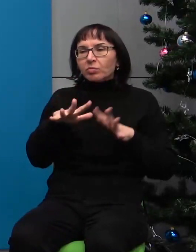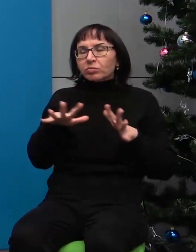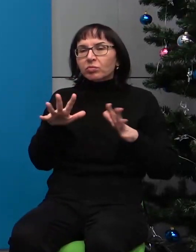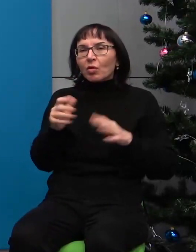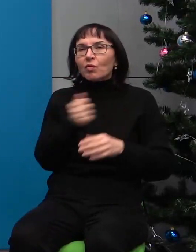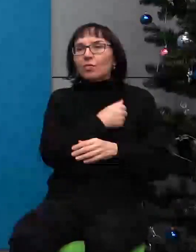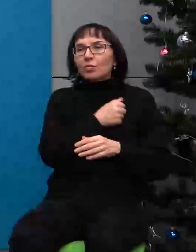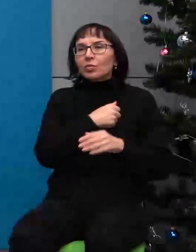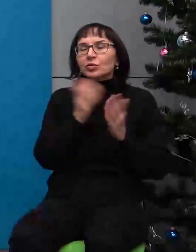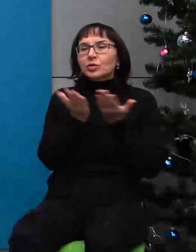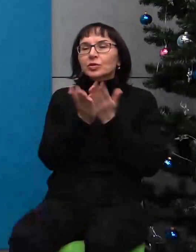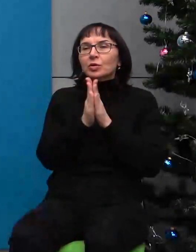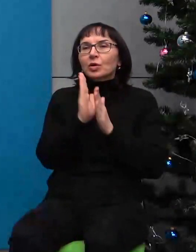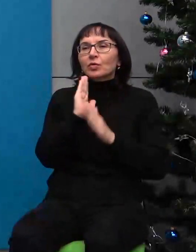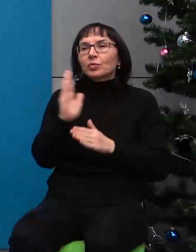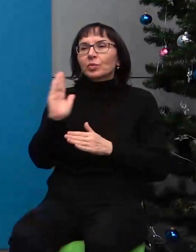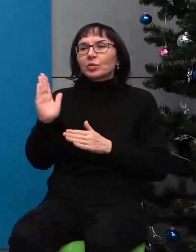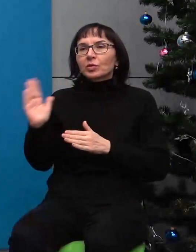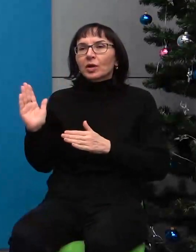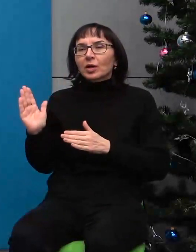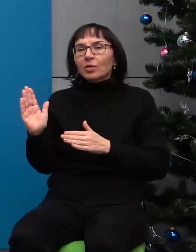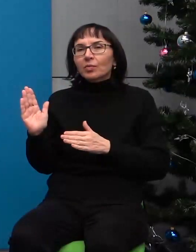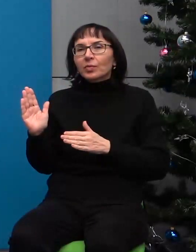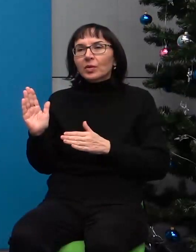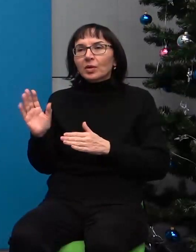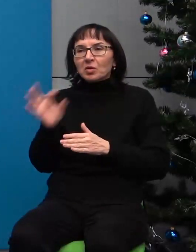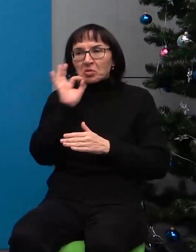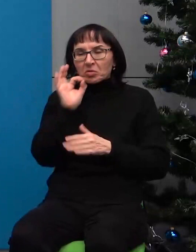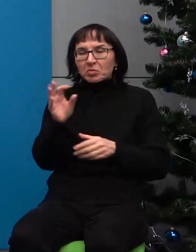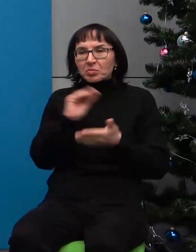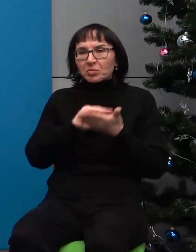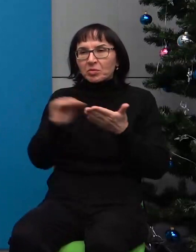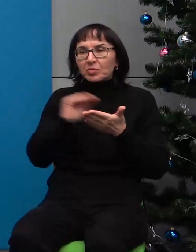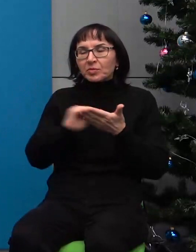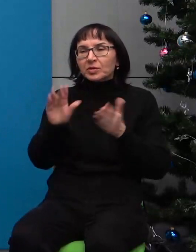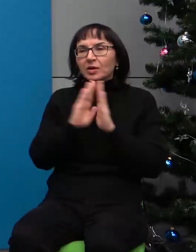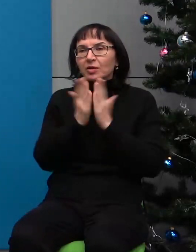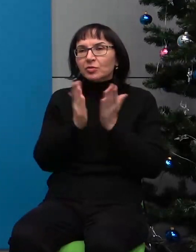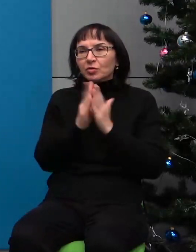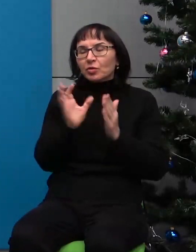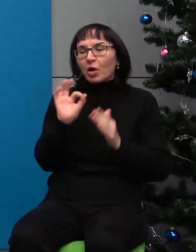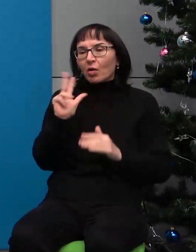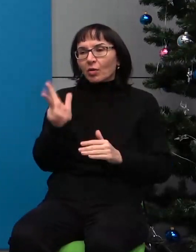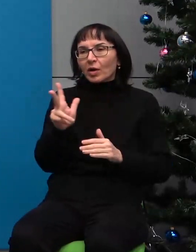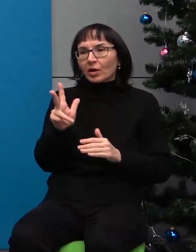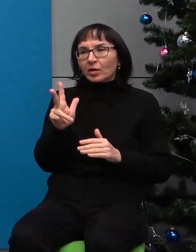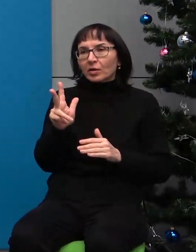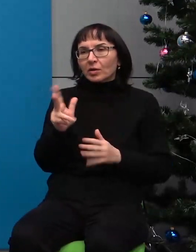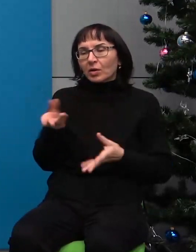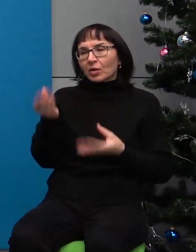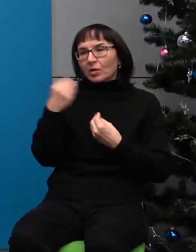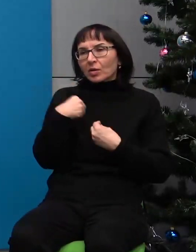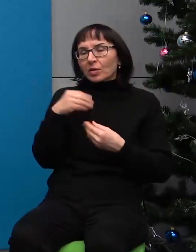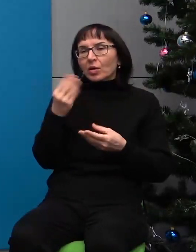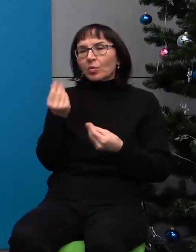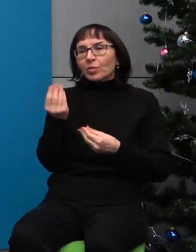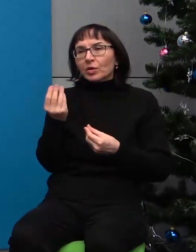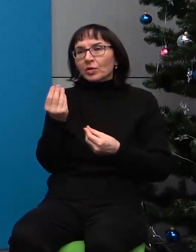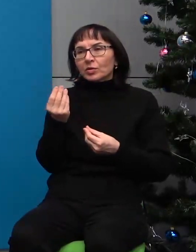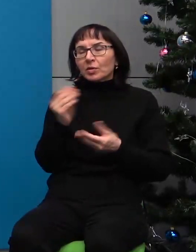w bibliotekach w Polsce. No przecież idioci tego nie czytają, więc pomyślałem okej, dostanę za to pieniądze, a chcę żyć z pisania, pisarz musi pisać.